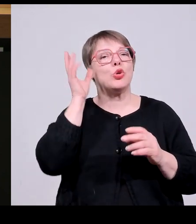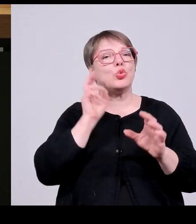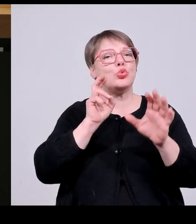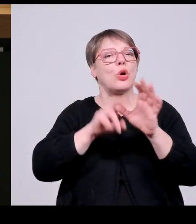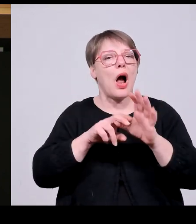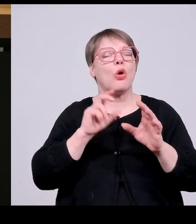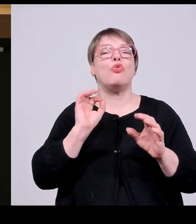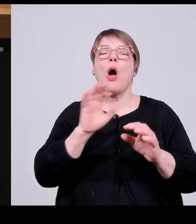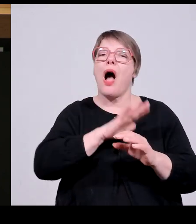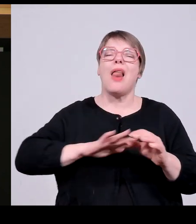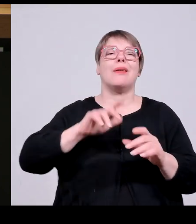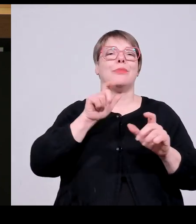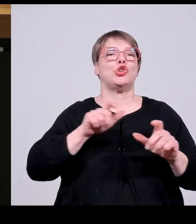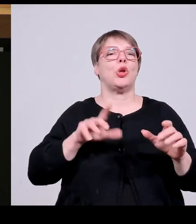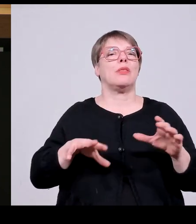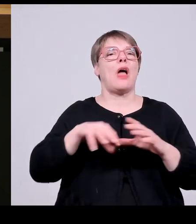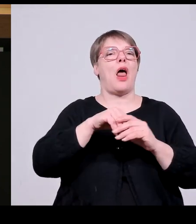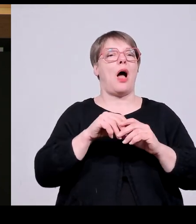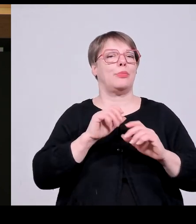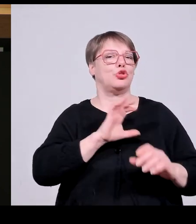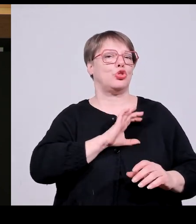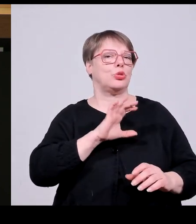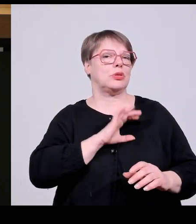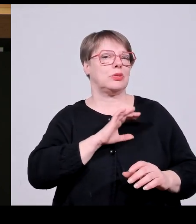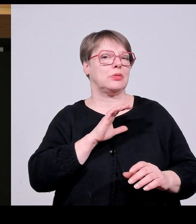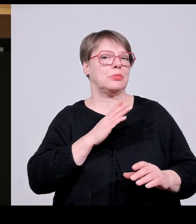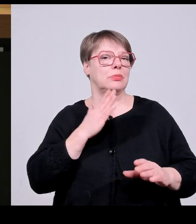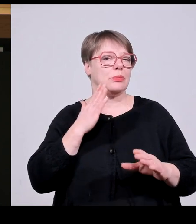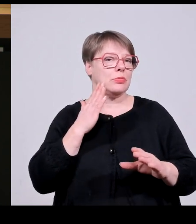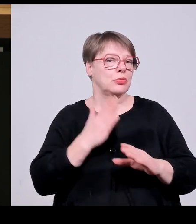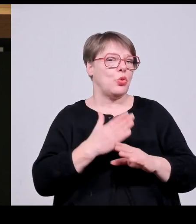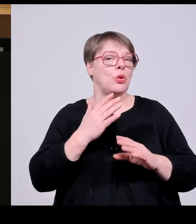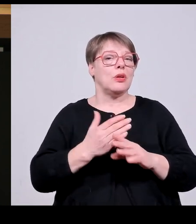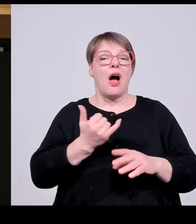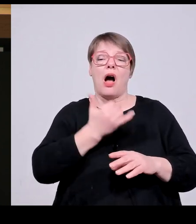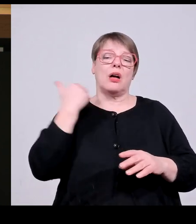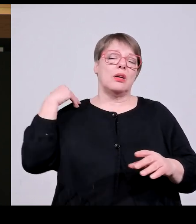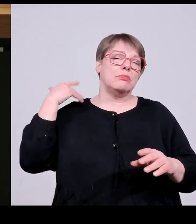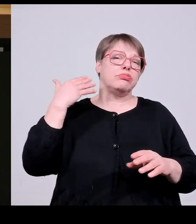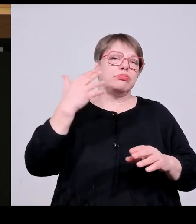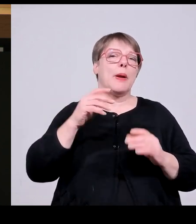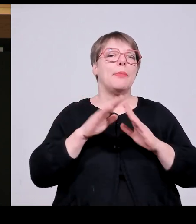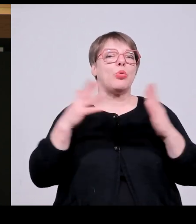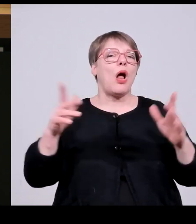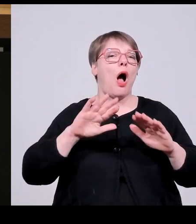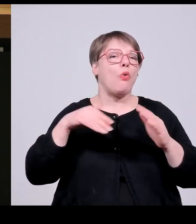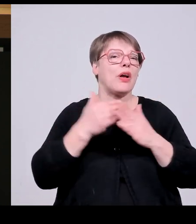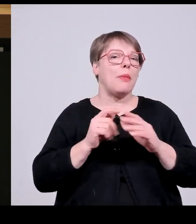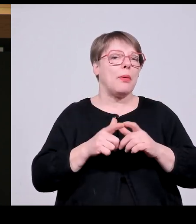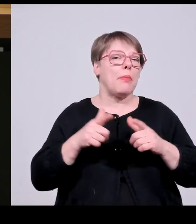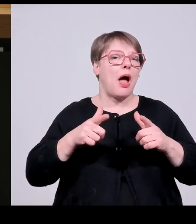die darauf angewiesen sind, öffentlich frei zugängliche Räume zu nutzen. Und sie können gleichfalls eine wichtige Rolle bei